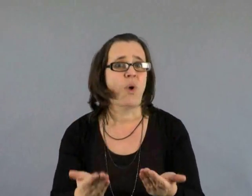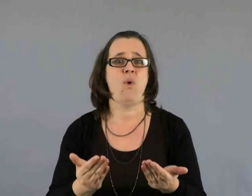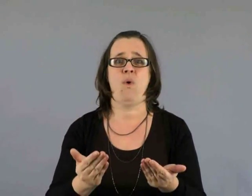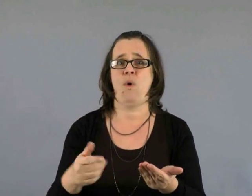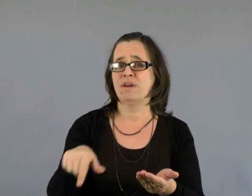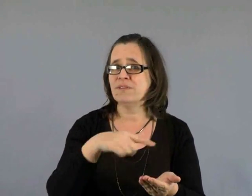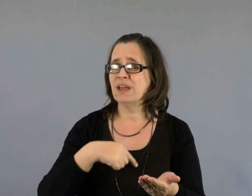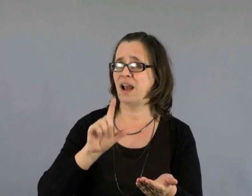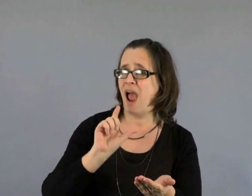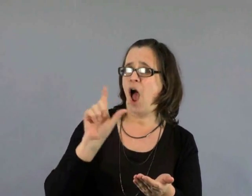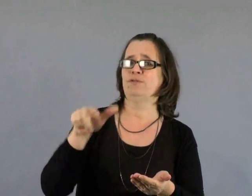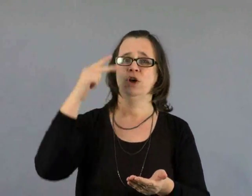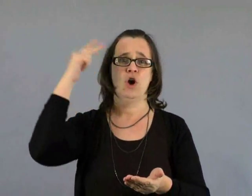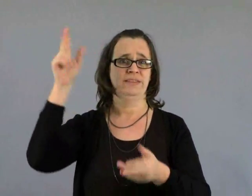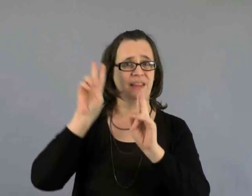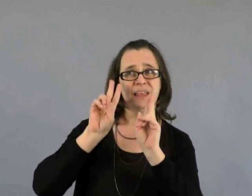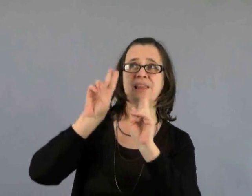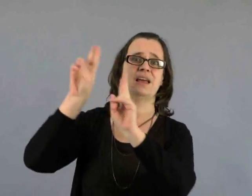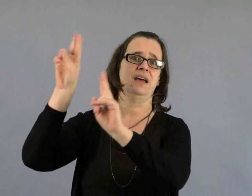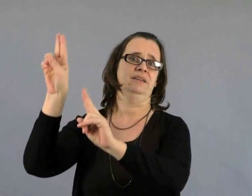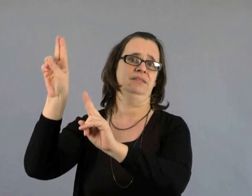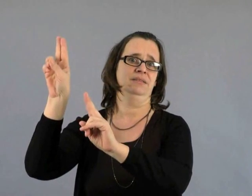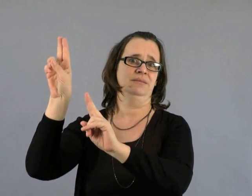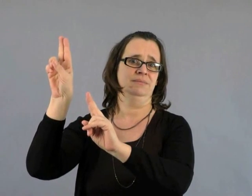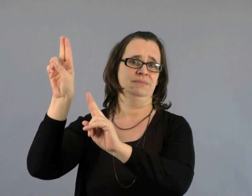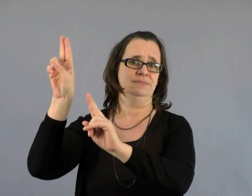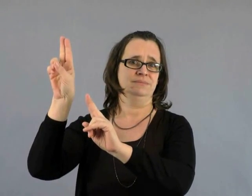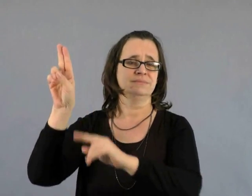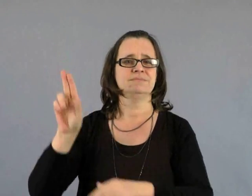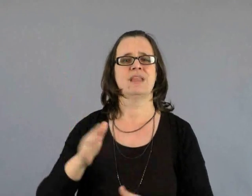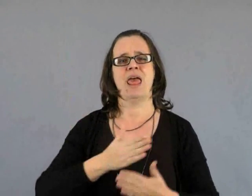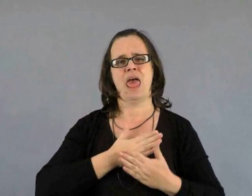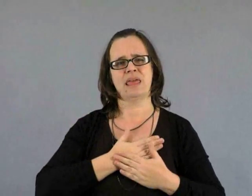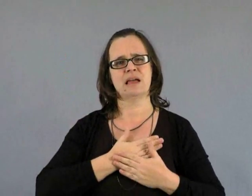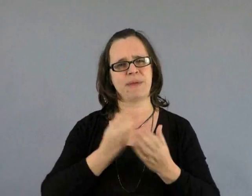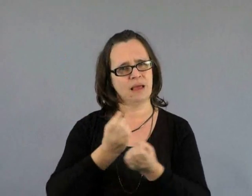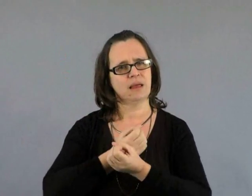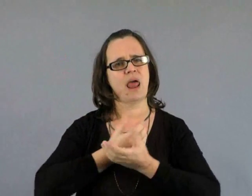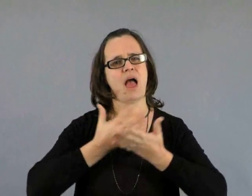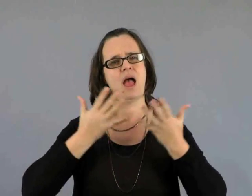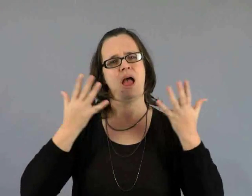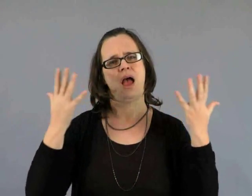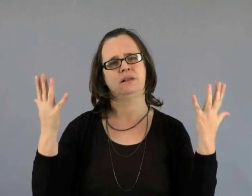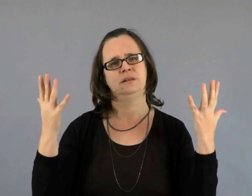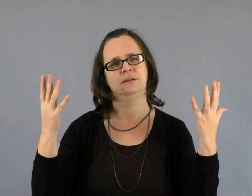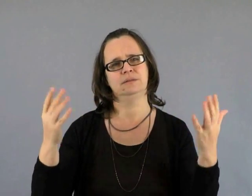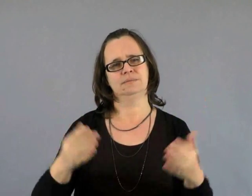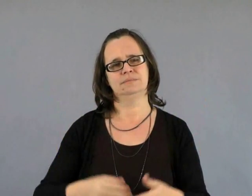So ehren wir Gott und seine Liebe wird klar